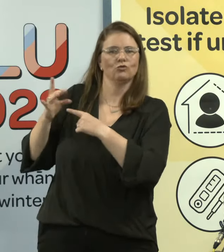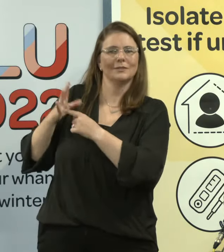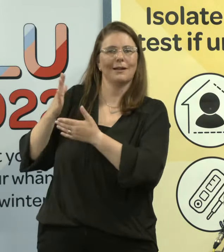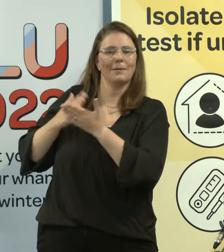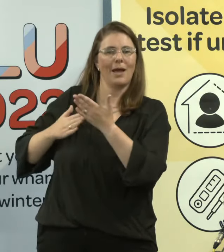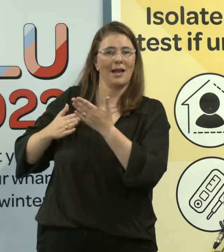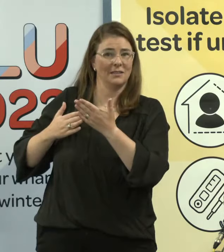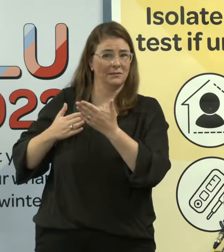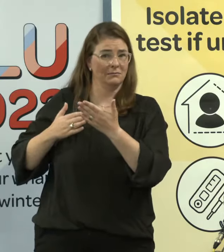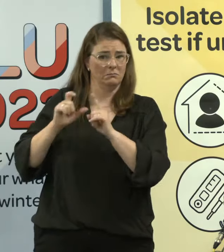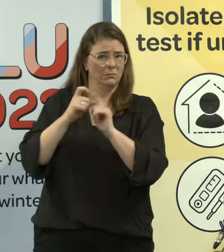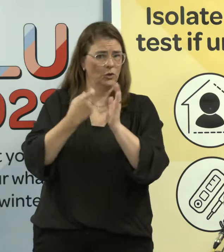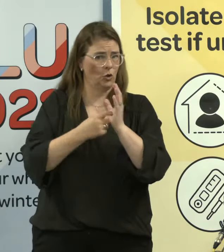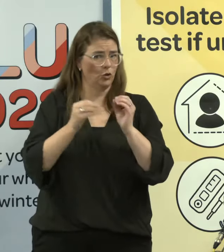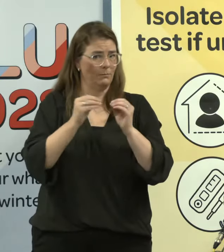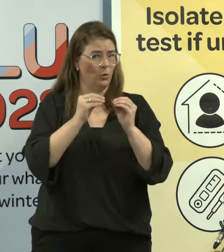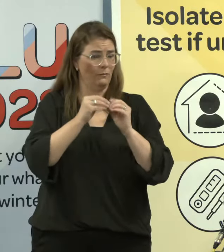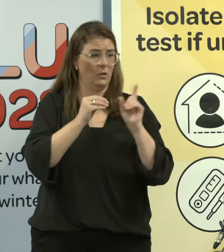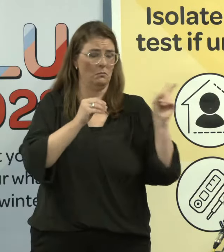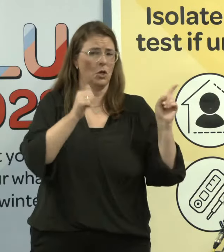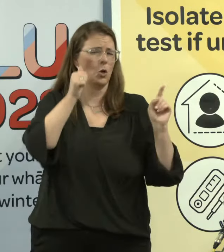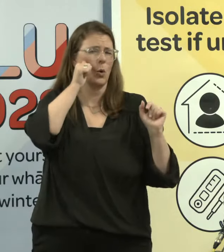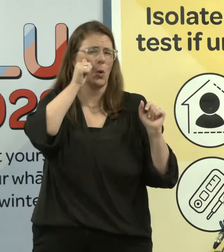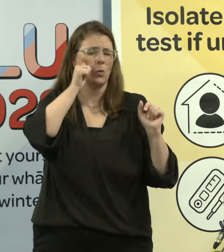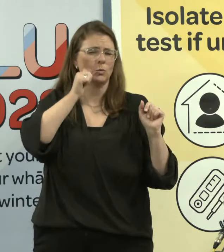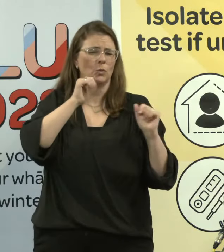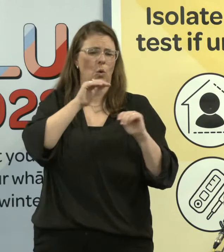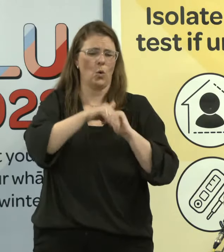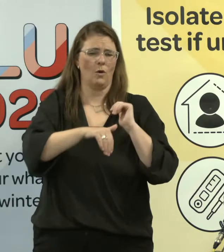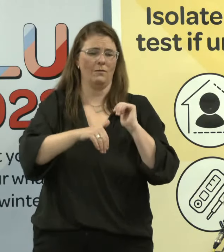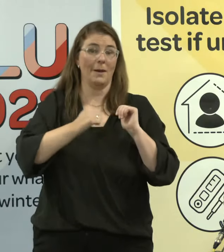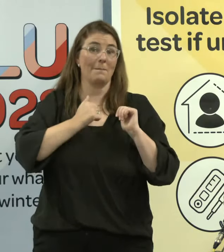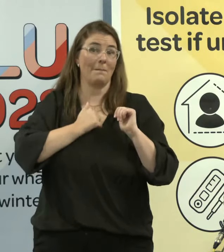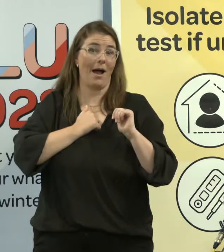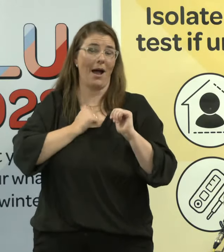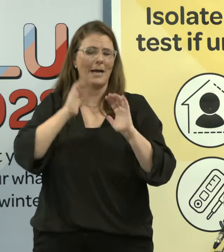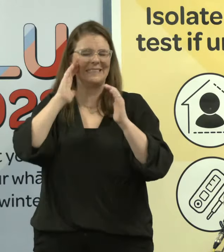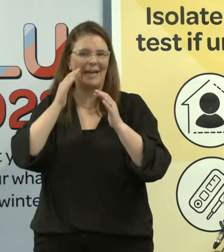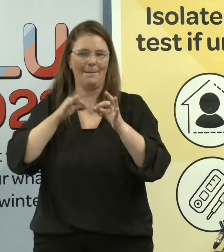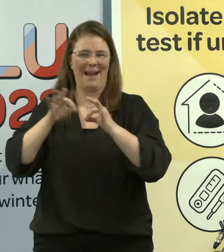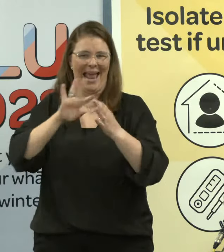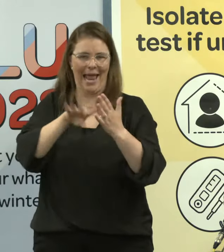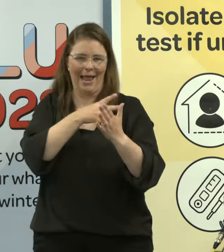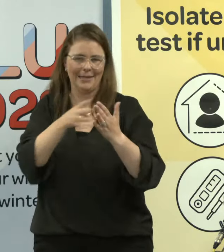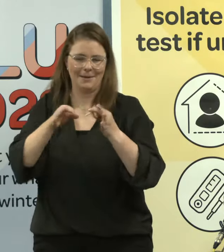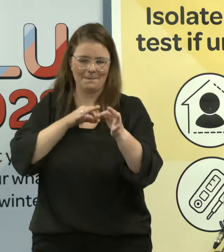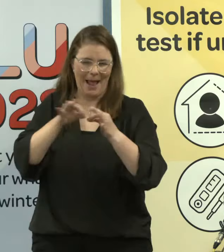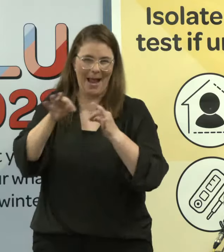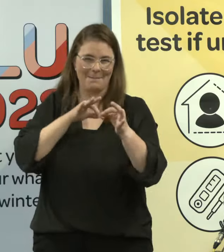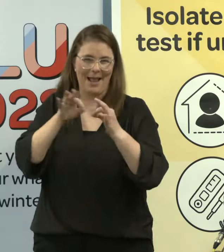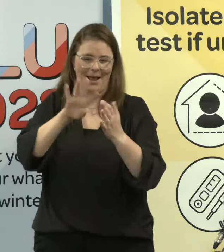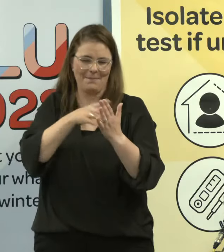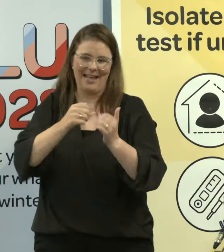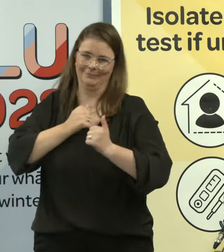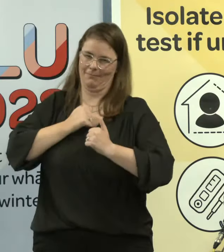kua timata te whakamahere ki te titiro ki nga mea e hiahiatia